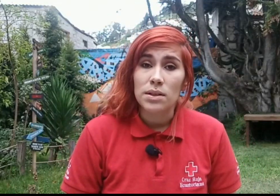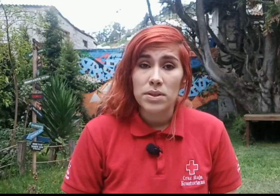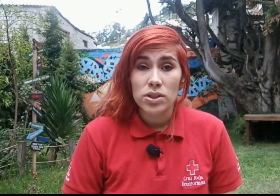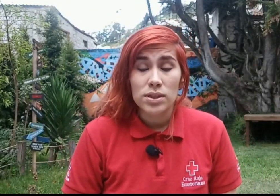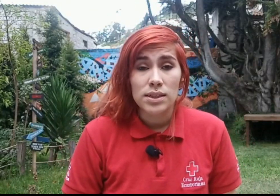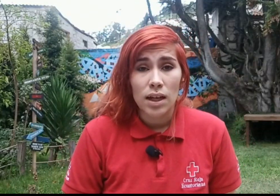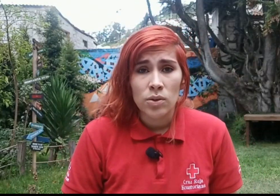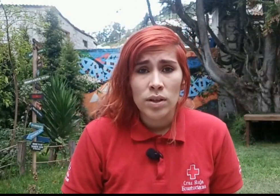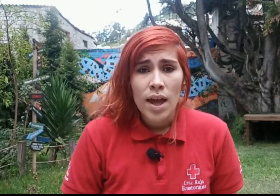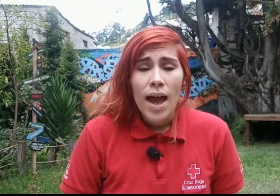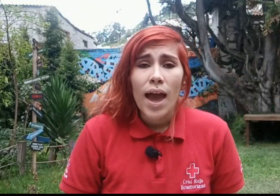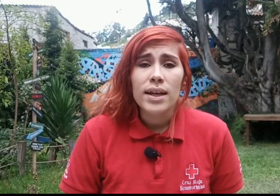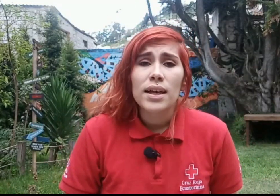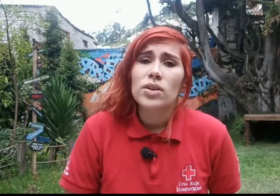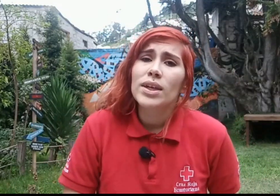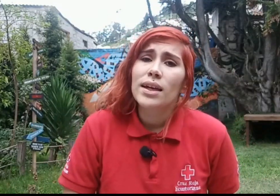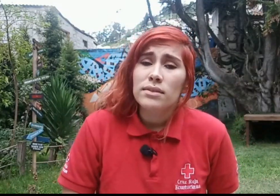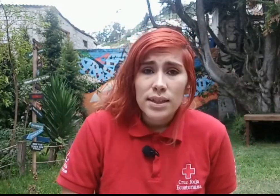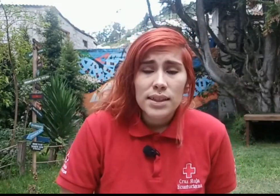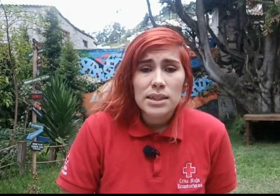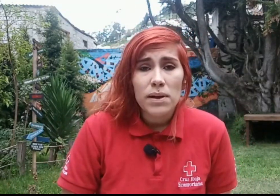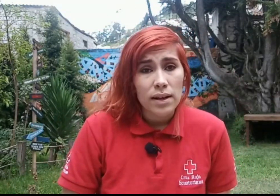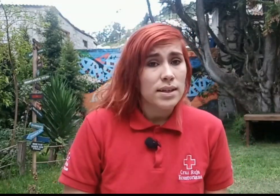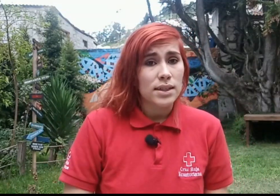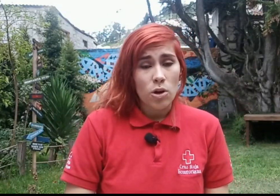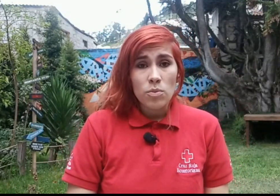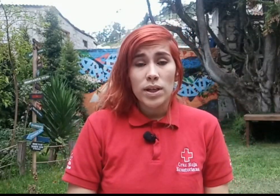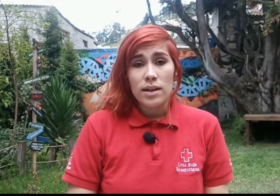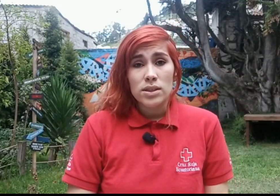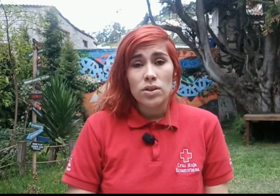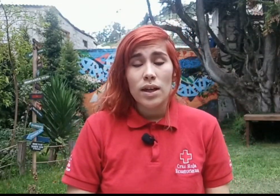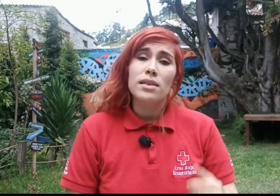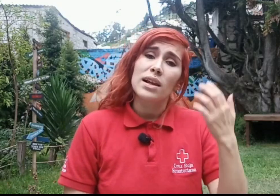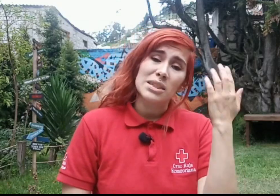servicios de salud ha creado gigantescas barreras de comunicación entre las